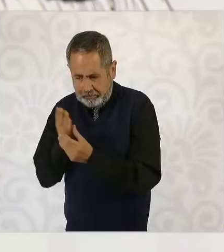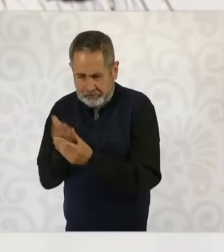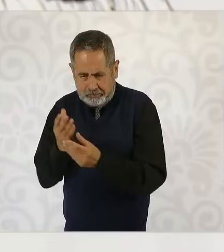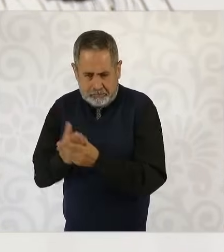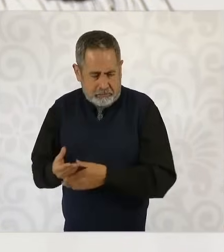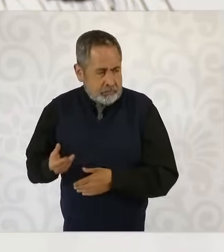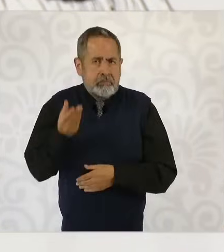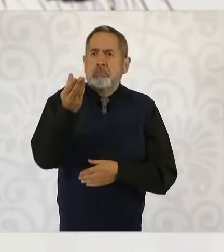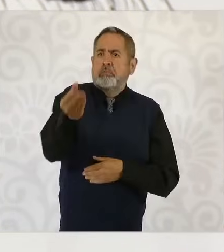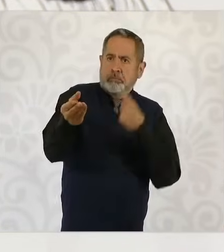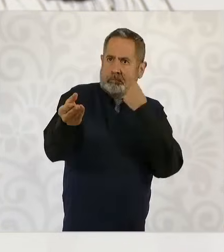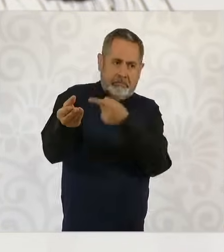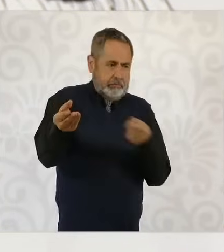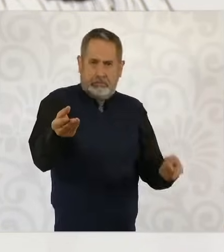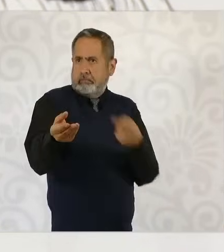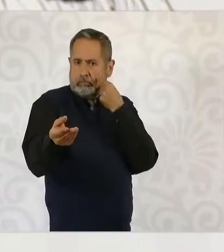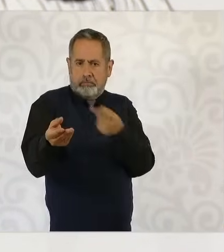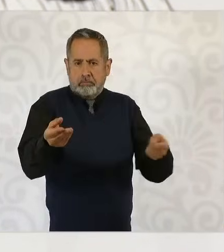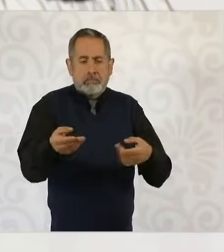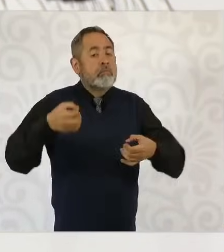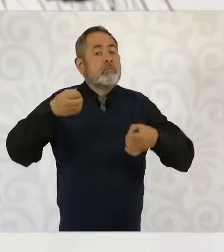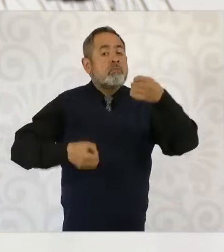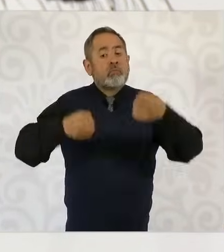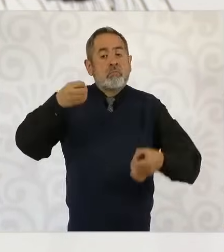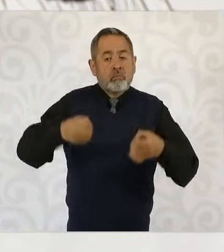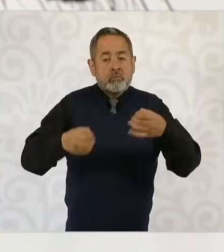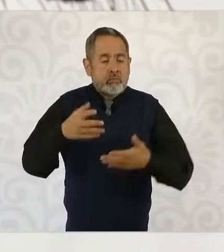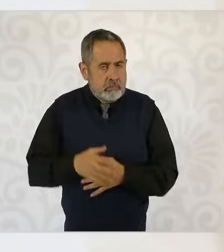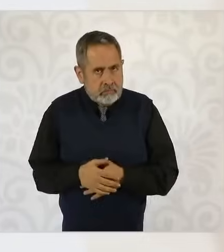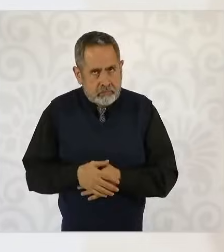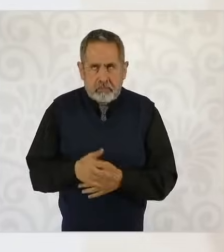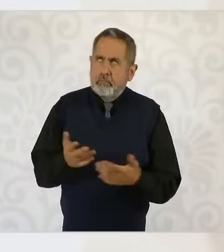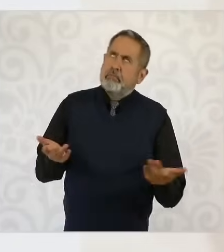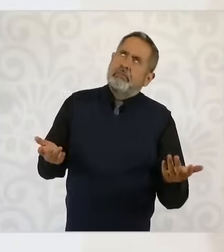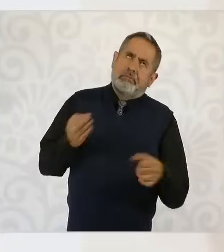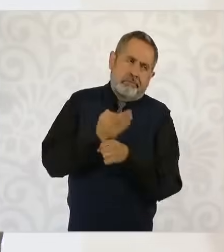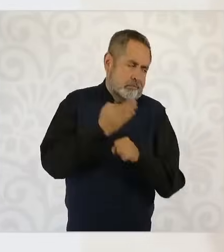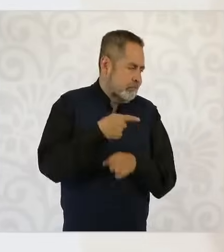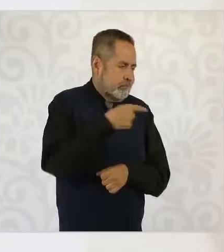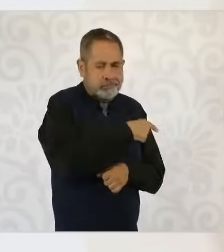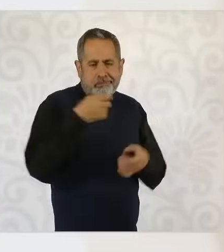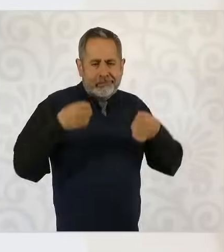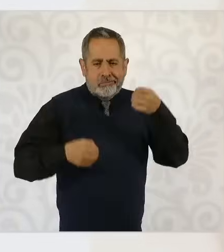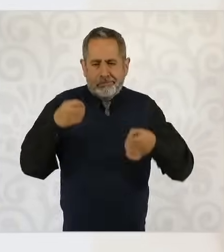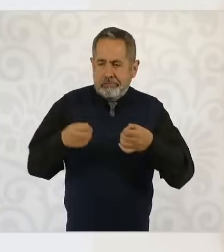frente a un delincuente y de un juez que hemos visto recientemente pues que los jueces liberan